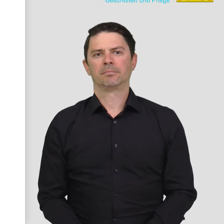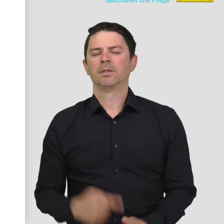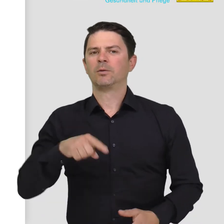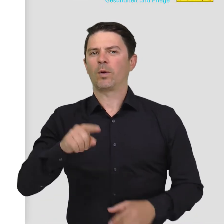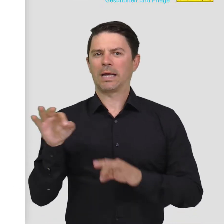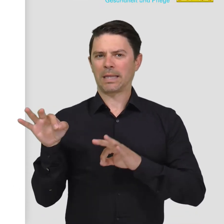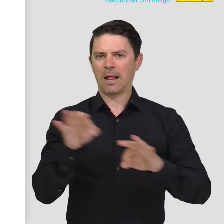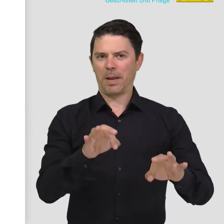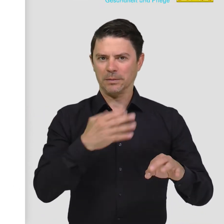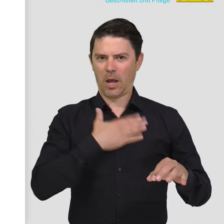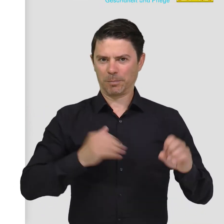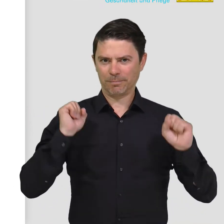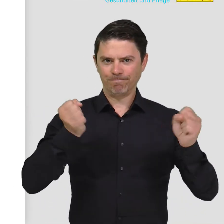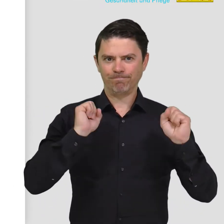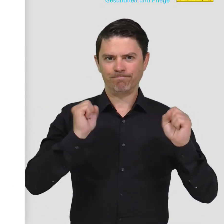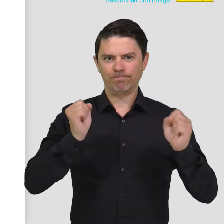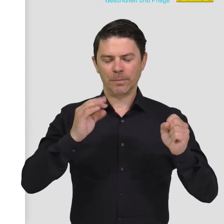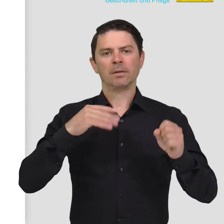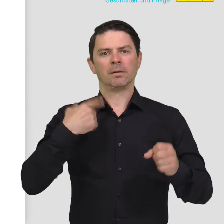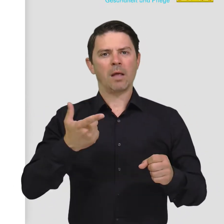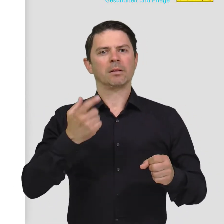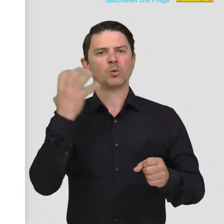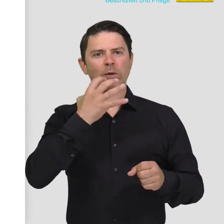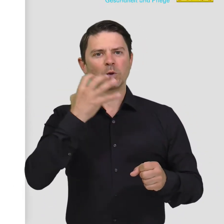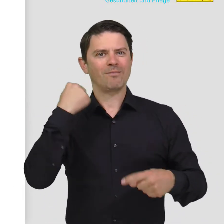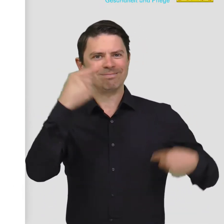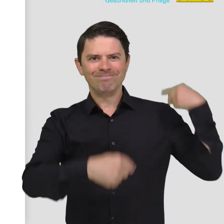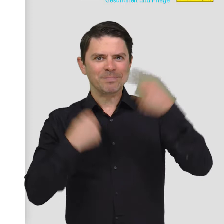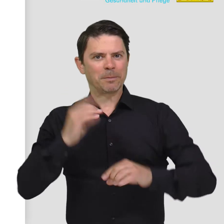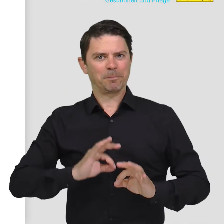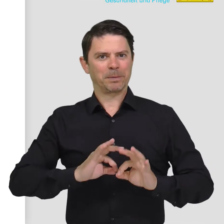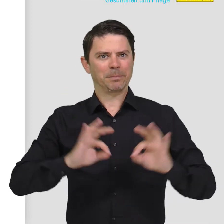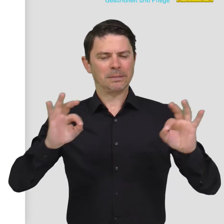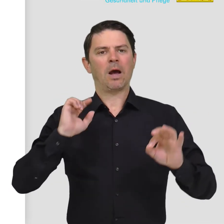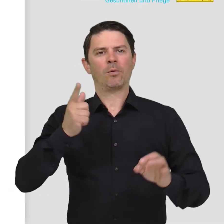Regelmäßige körperliche Aktivität optimiert die Versorgung des Körpers mit Sauerstoff,